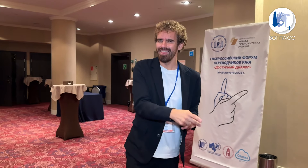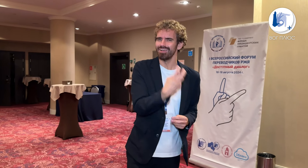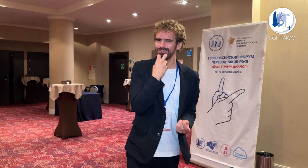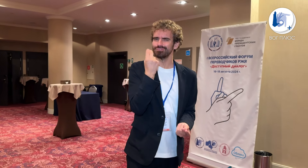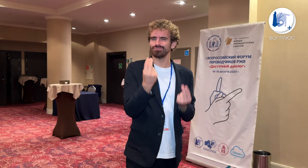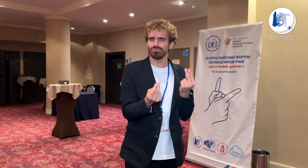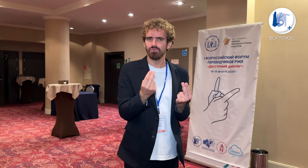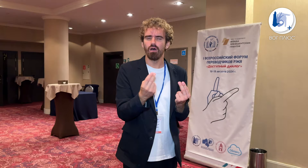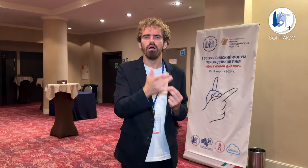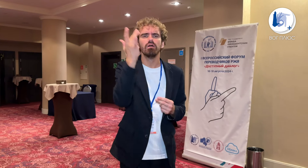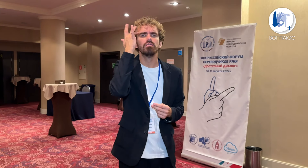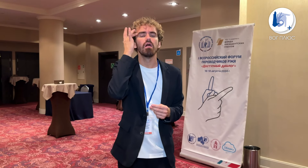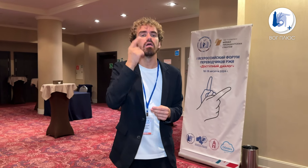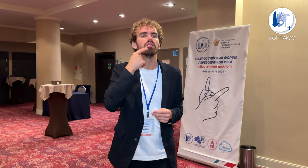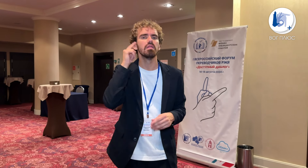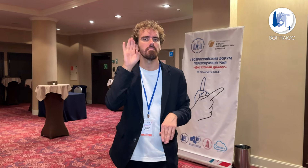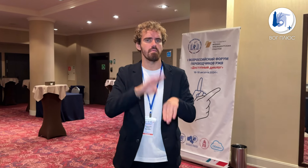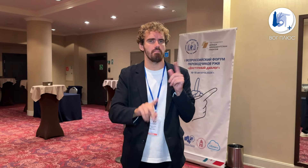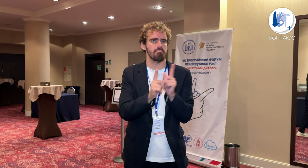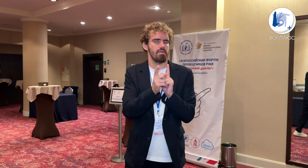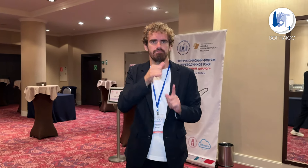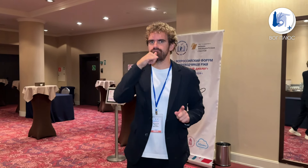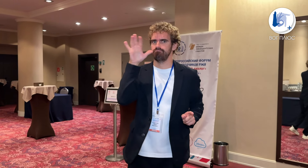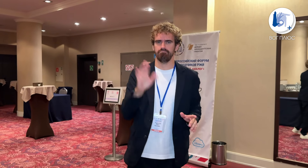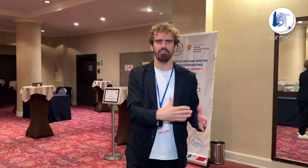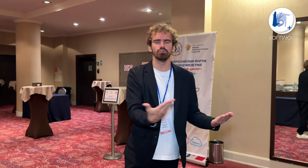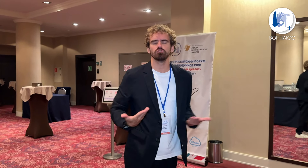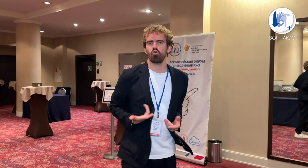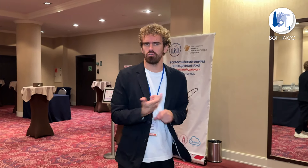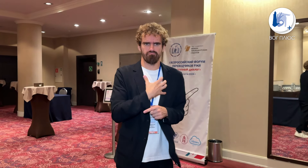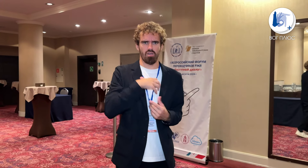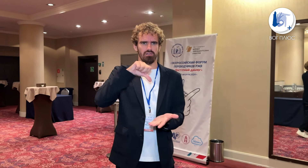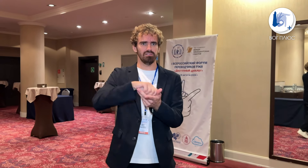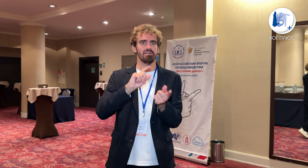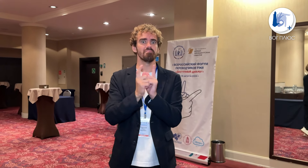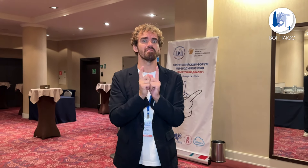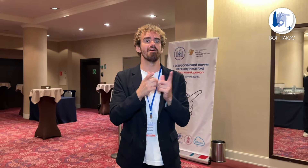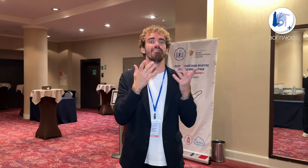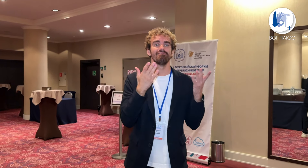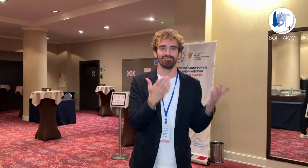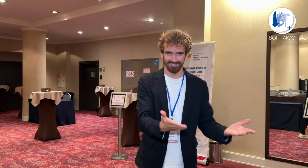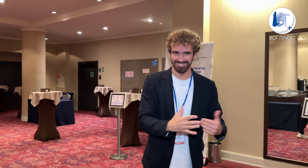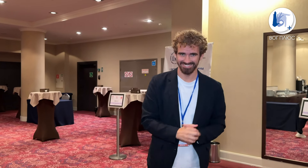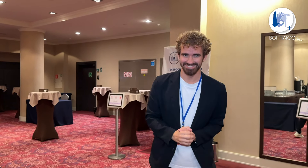В этой шутке отражена вся важность присутствия переводчиков РЖЯ в жизни глухих.